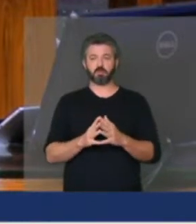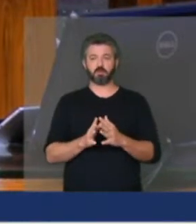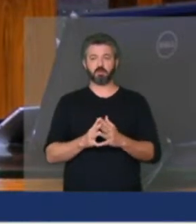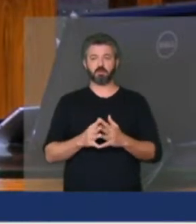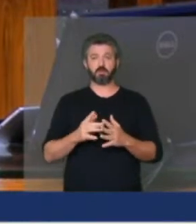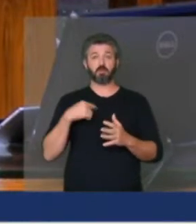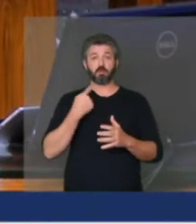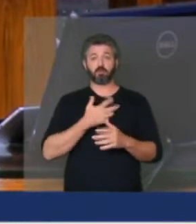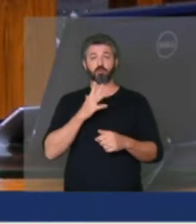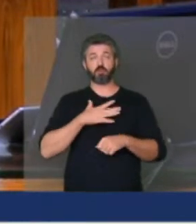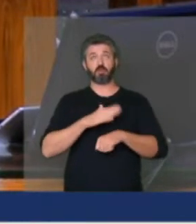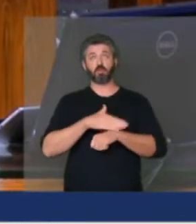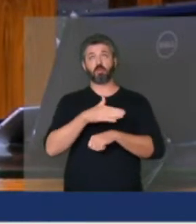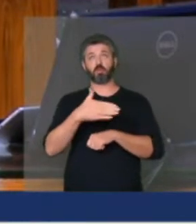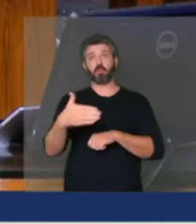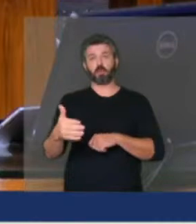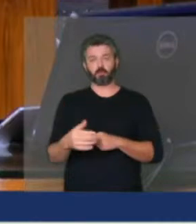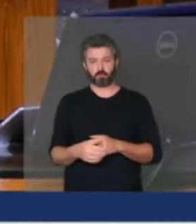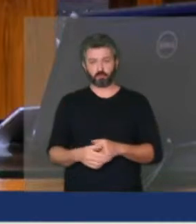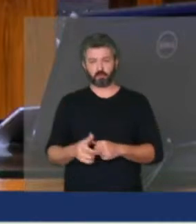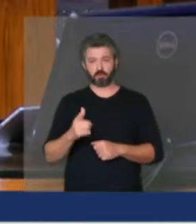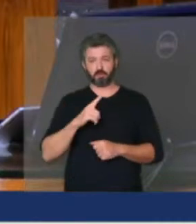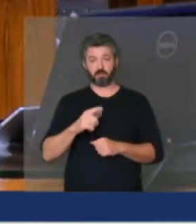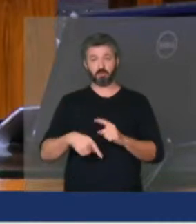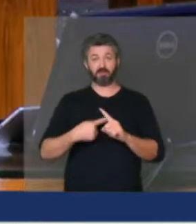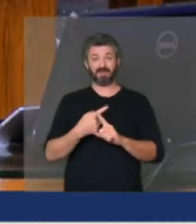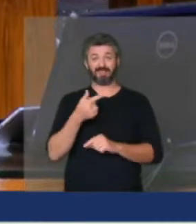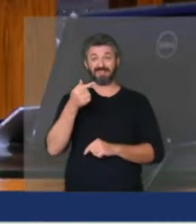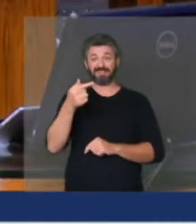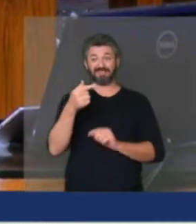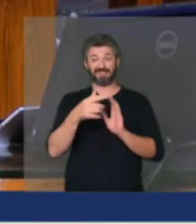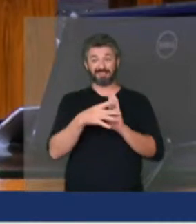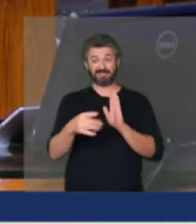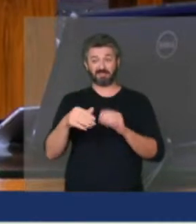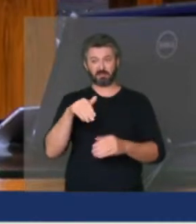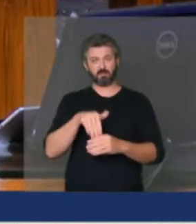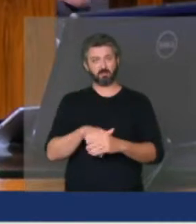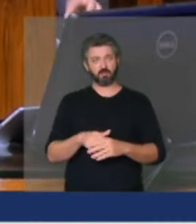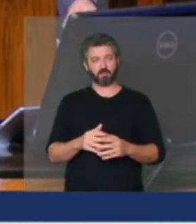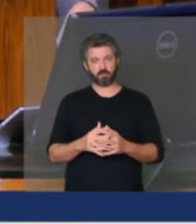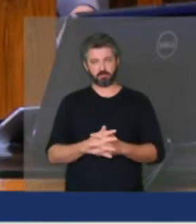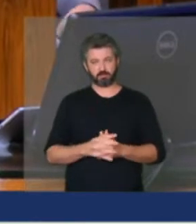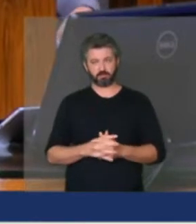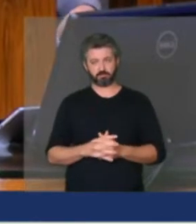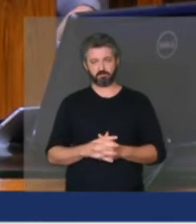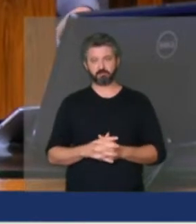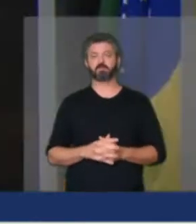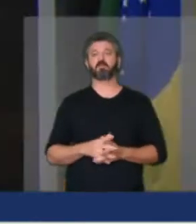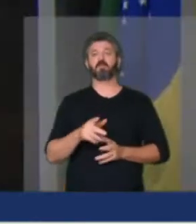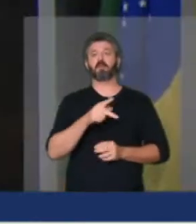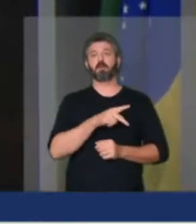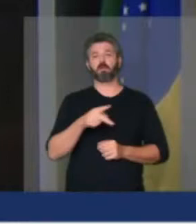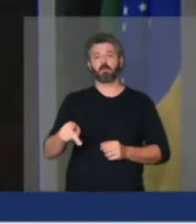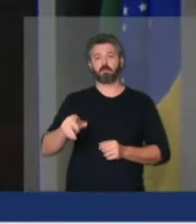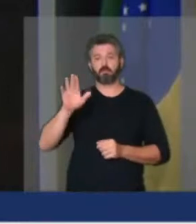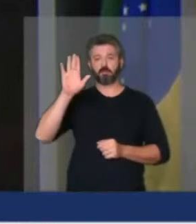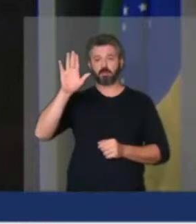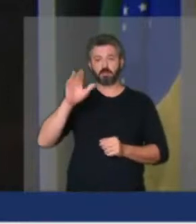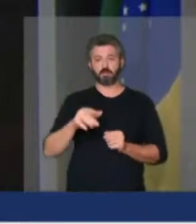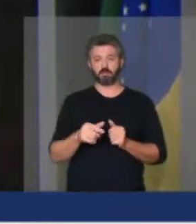DESTAQUES PARA ENFRENTAR. -- [DEPUTADA]: PRESIDENTE, ANTES DE EU IR AO VOTO, EU NÃO TENHO COMO SUBIR